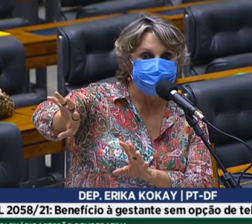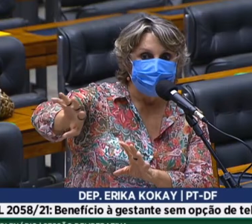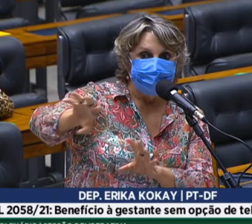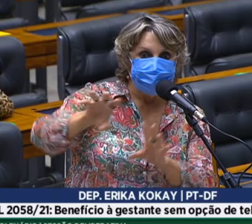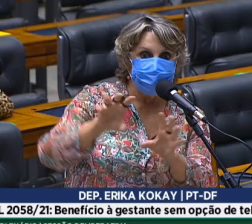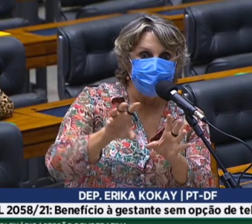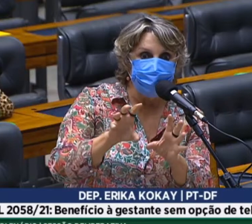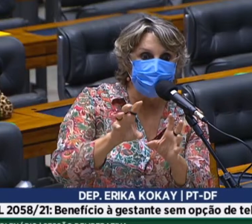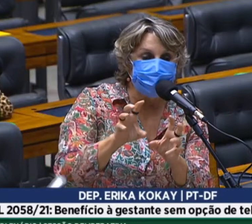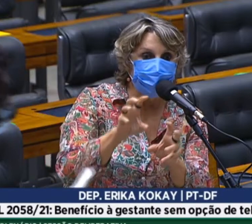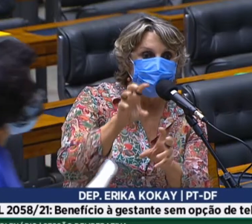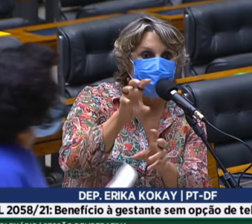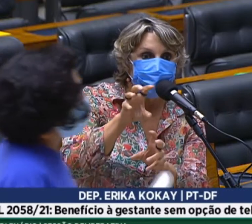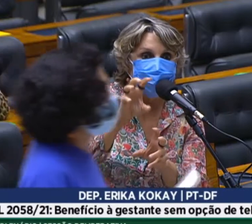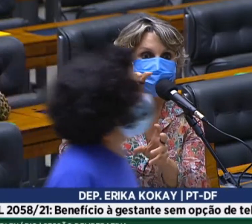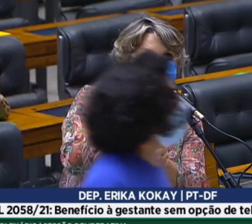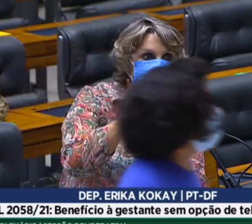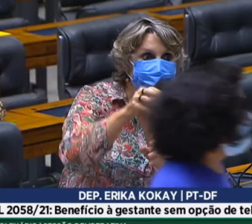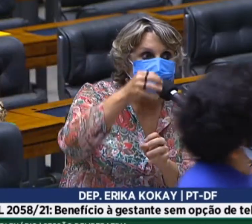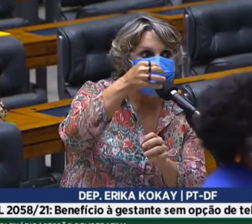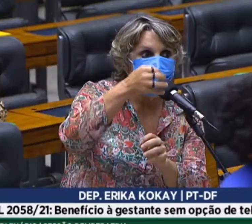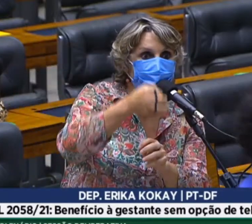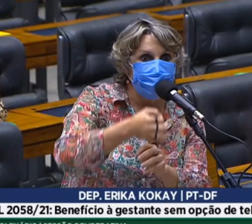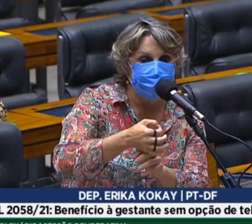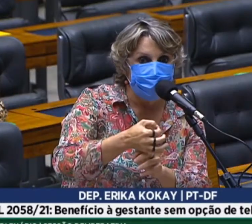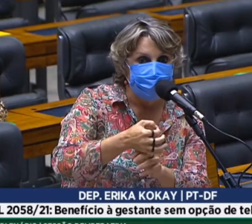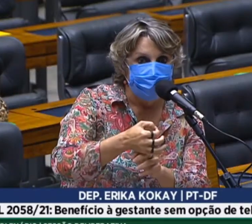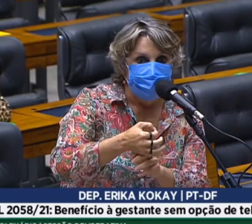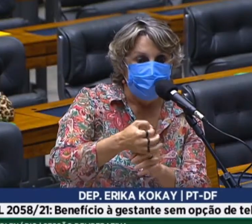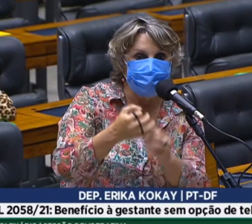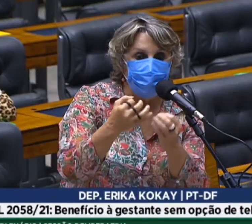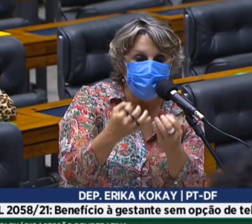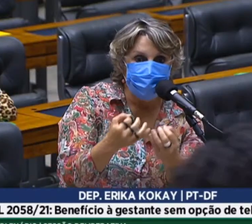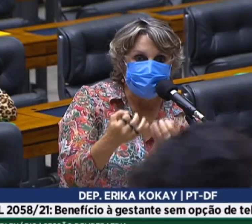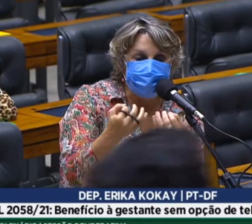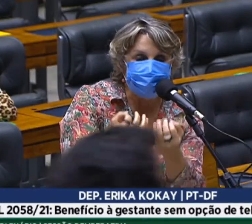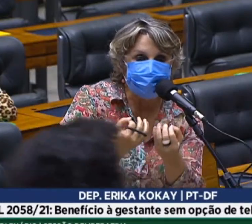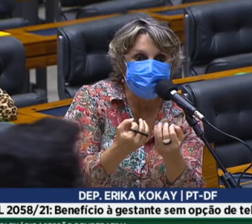SEGUNDO, ELE NÃO PODE SER A NORMA, A NORMA TEM QUE SER A SAÚDE DAS GRÁVIDAS, A SAÚ